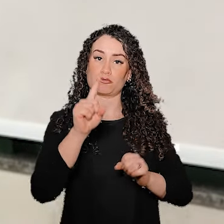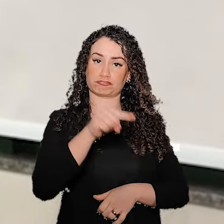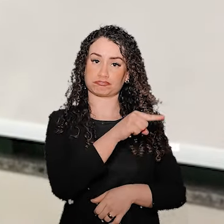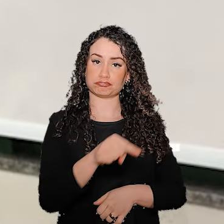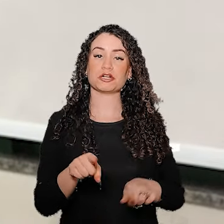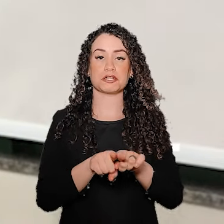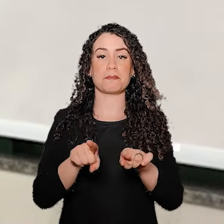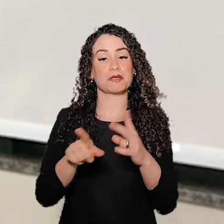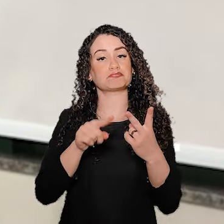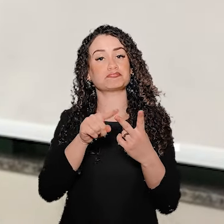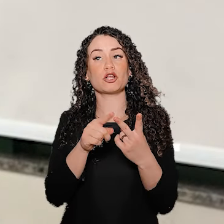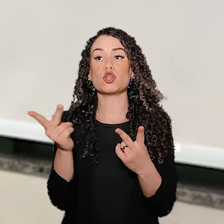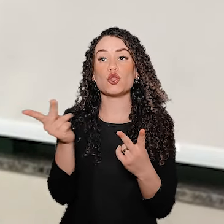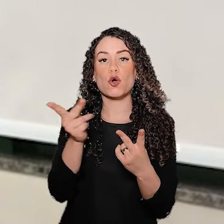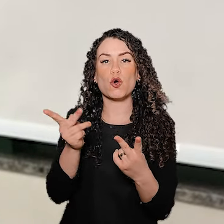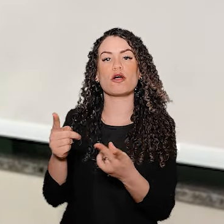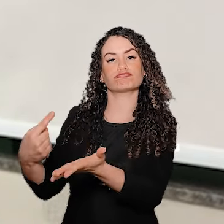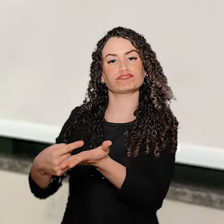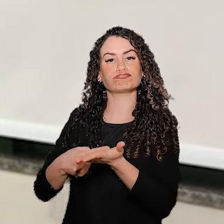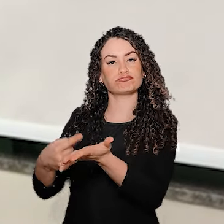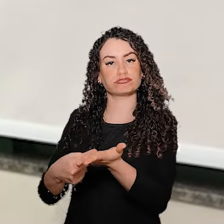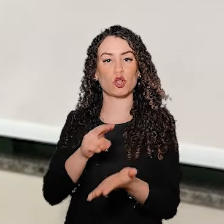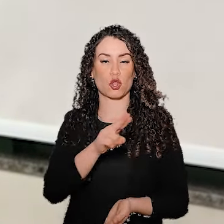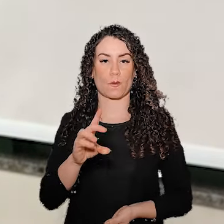por acordo entre empregado e empregador, o chamado "distrato"